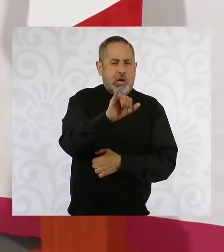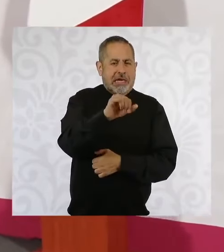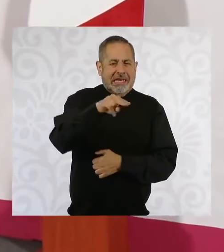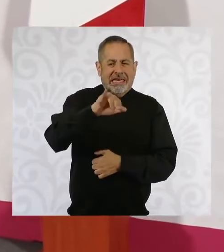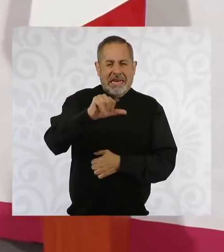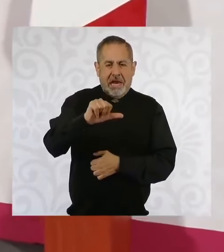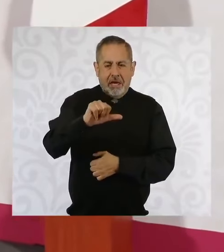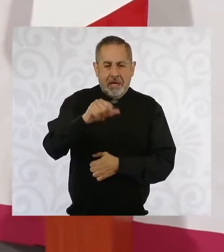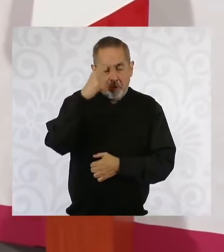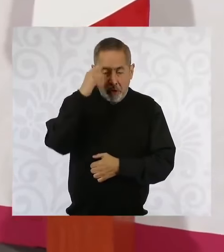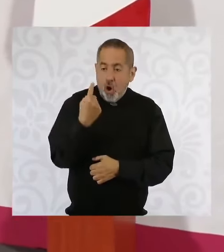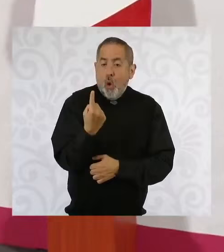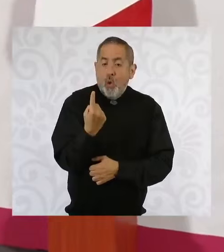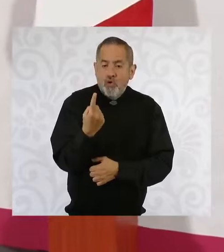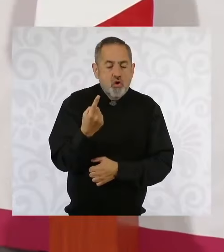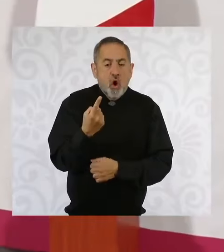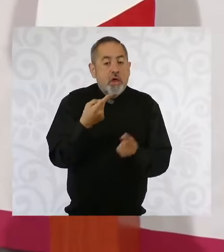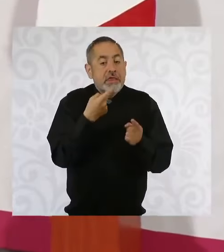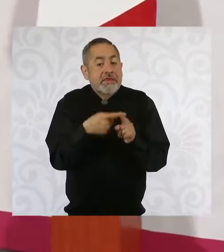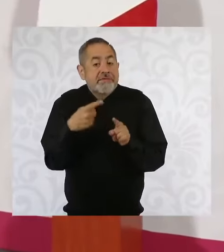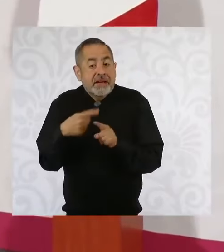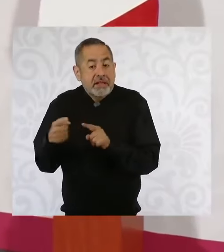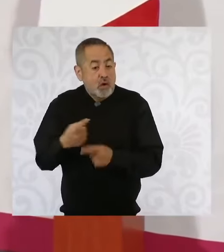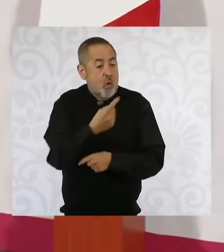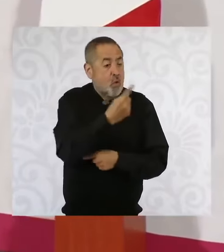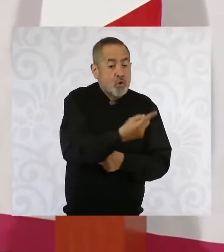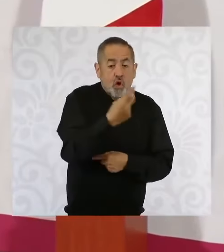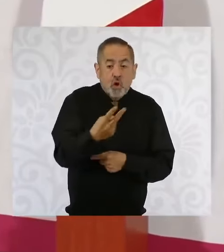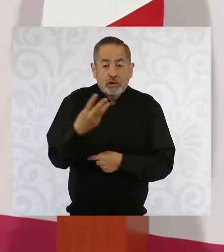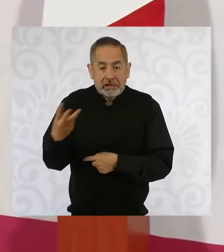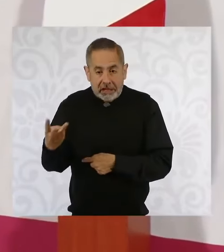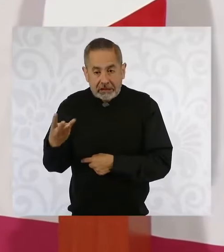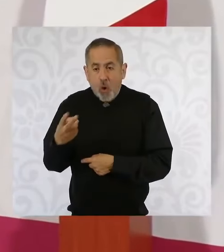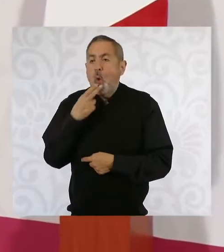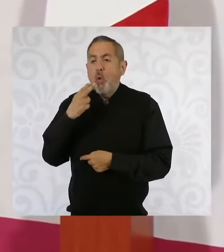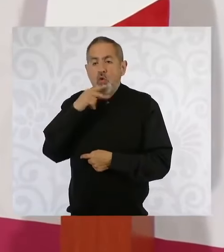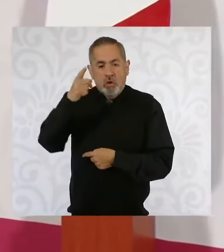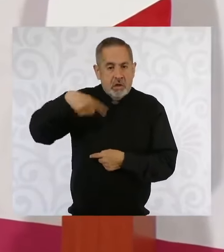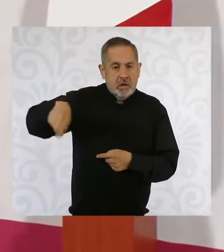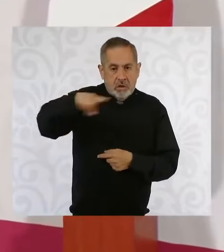solo es un vehículo sino diversos vehículos que puedan usar las plataformas tecnológicas que se